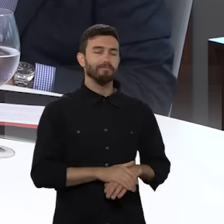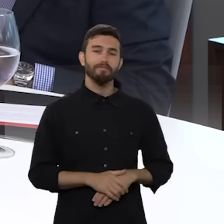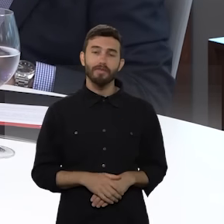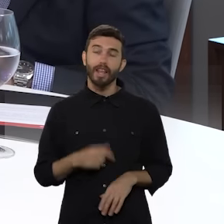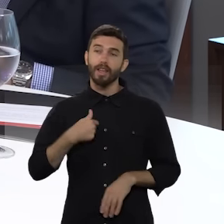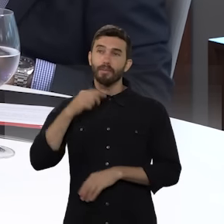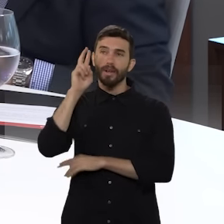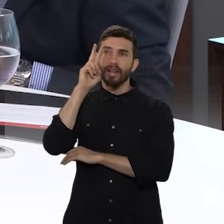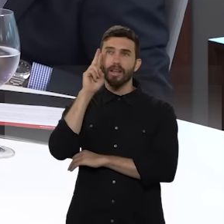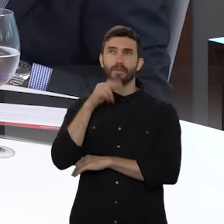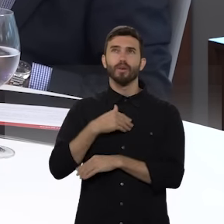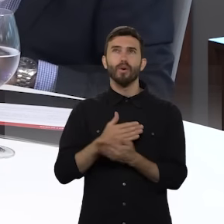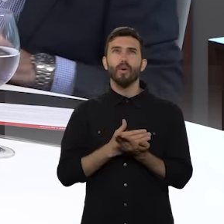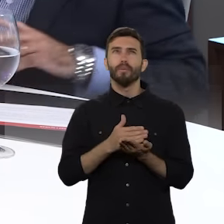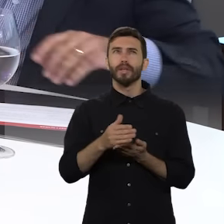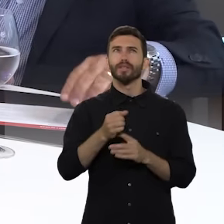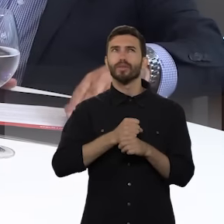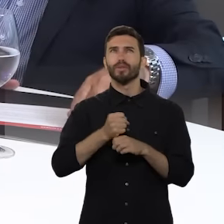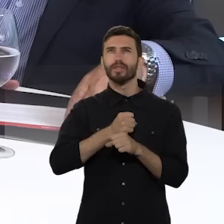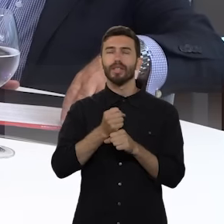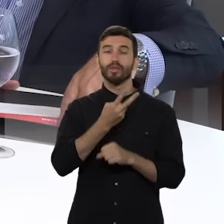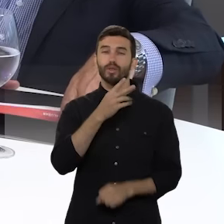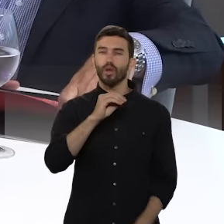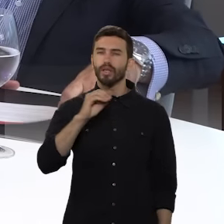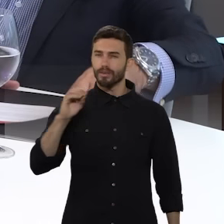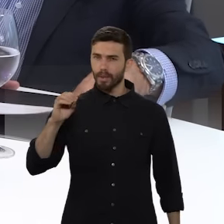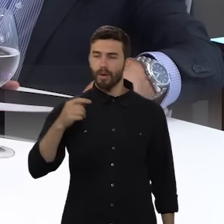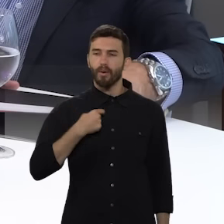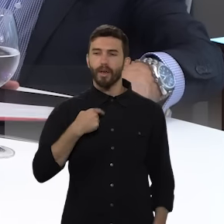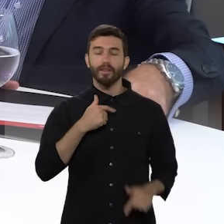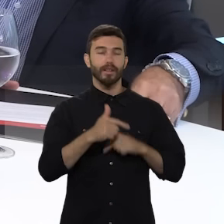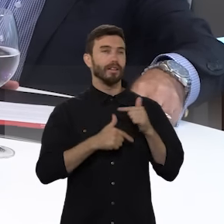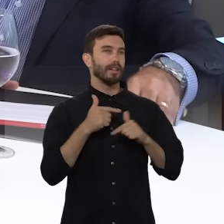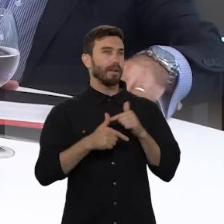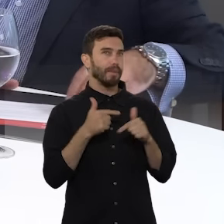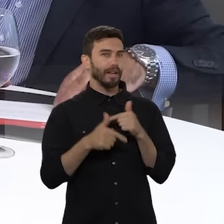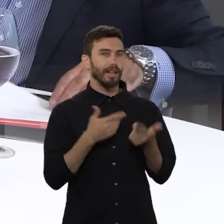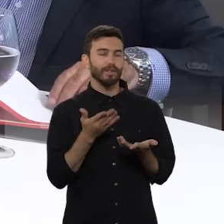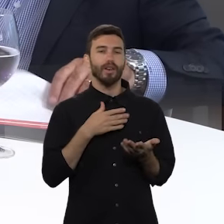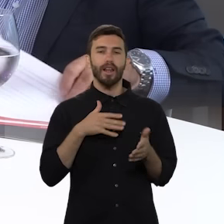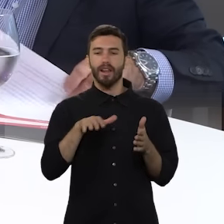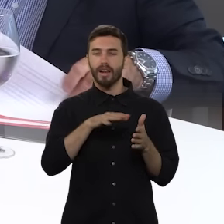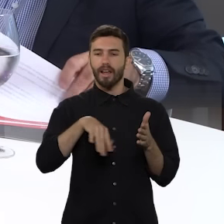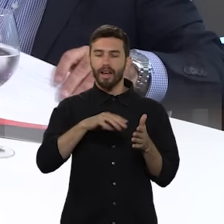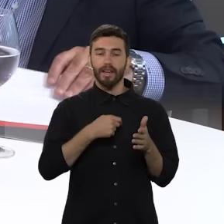Eu me lembro, no começo dos anos 2000, eu estava trabalhando no financiamento de projetos